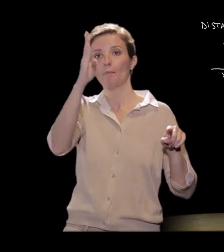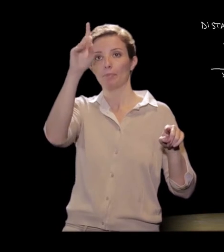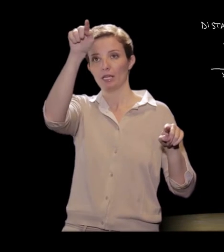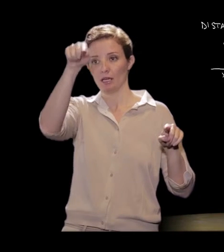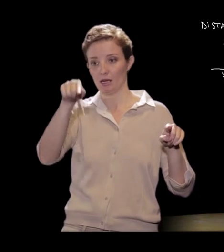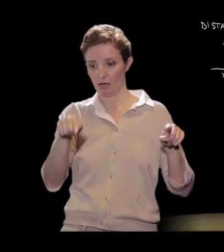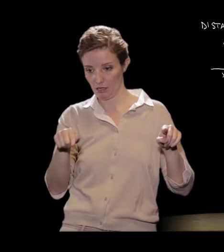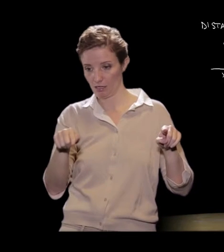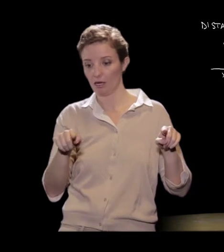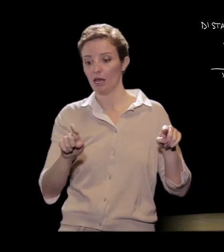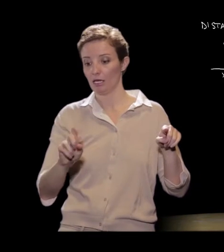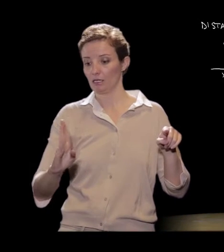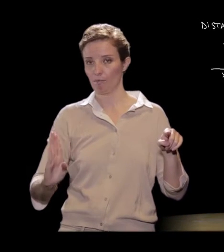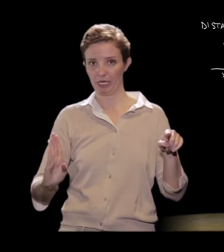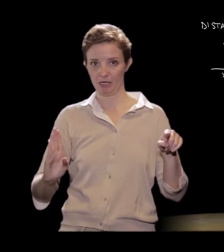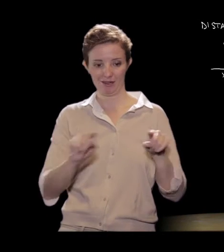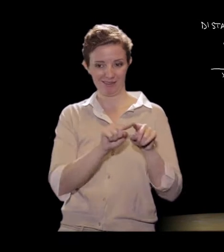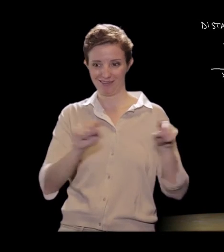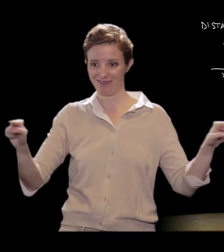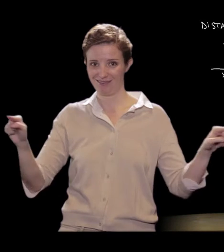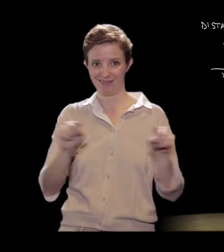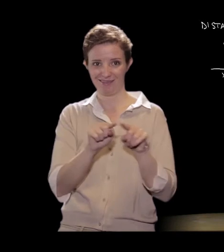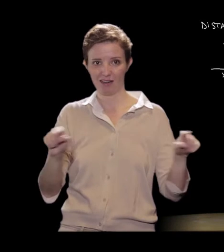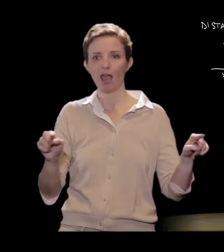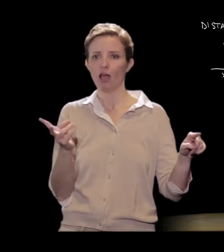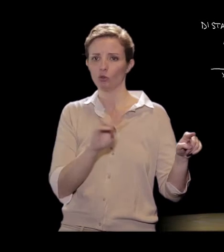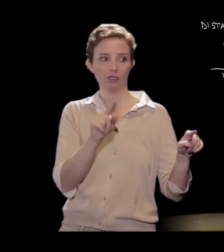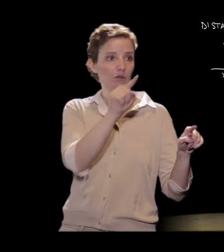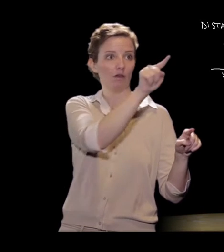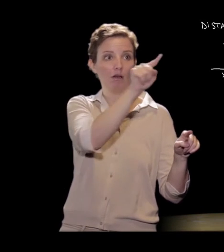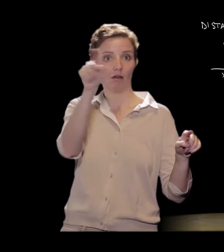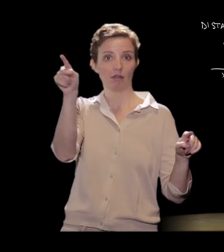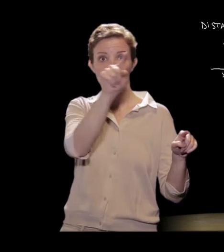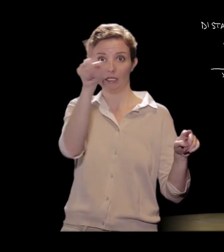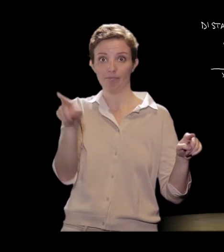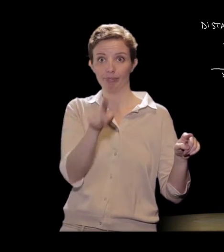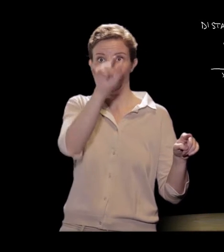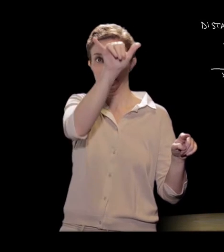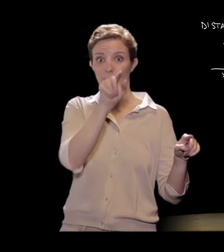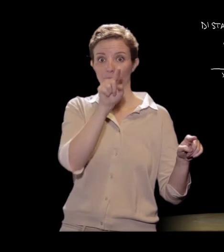B dall'ascissa x(B). Entrambi sono caratterizzati dalla stessa ordinata che definiamo y.